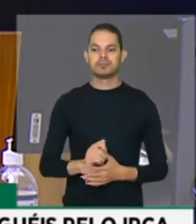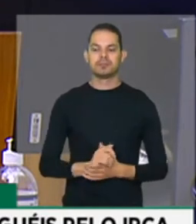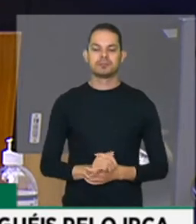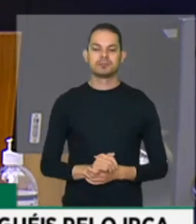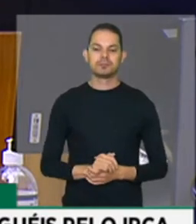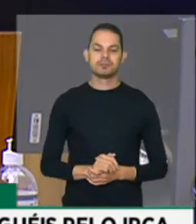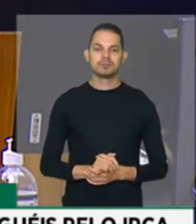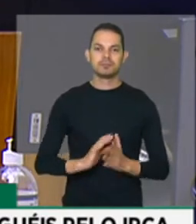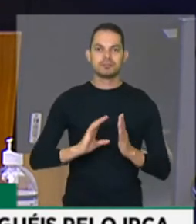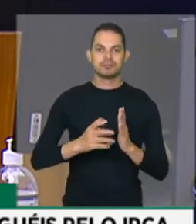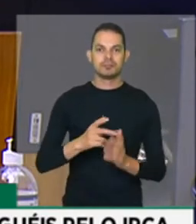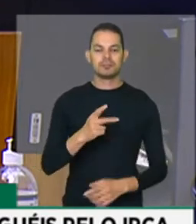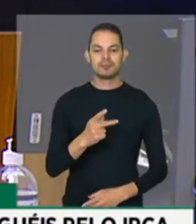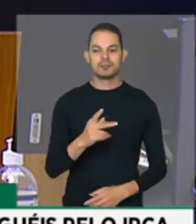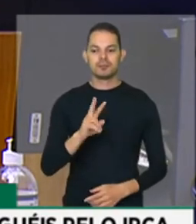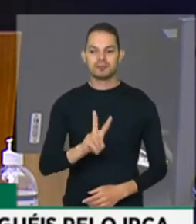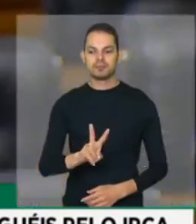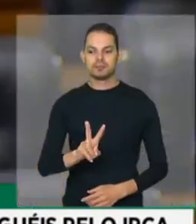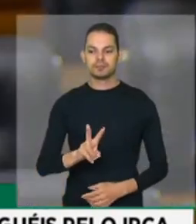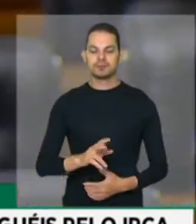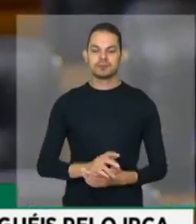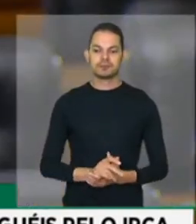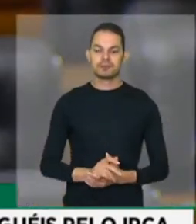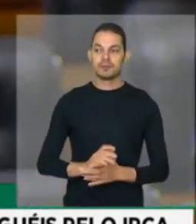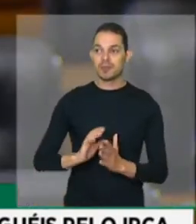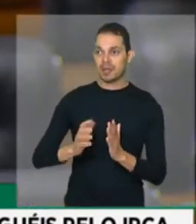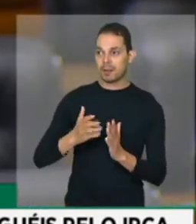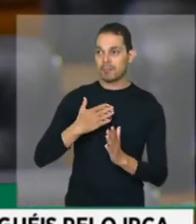PAUTA. . É ... PATRIOTA... PV ... [DEPUTADO]: PRESIDENTE O PARTIDO VERDE VAI ORIENTAR O VOTO SIM A ESSA